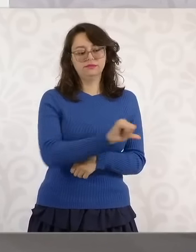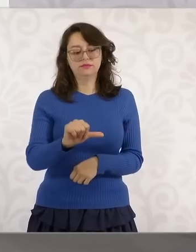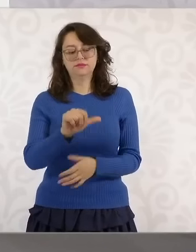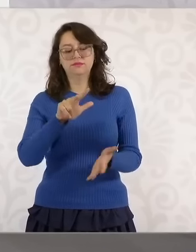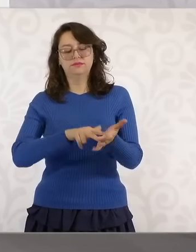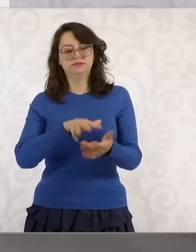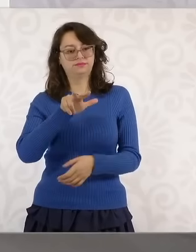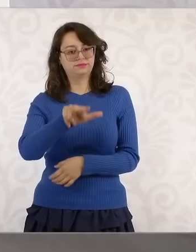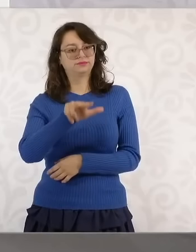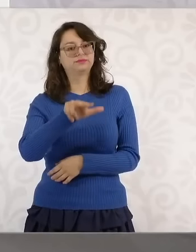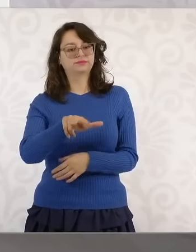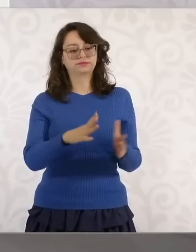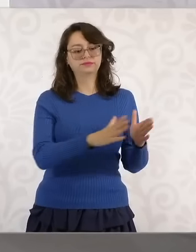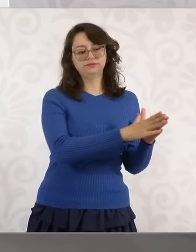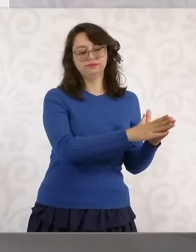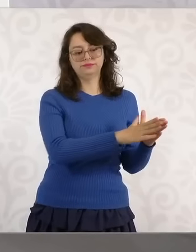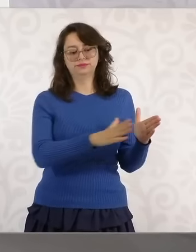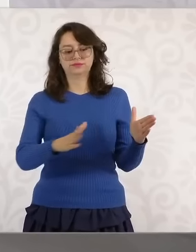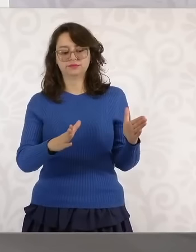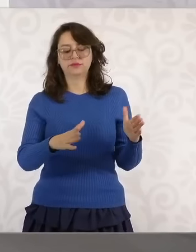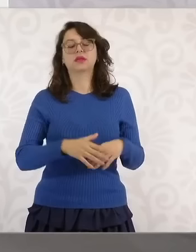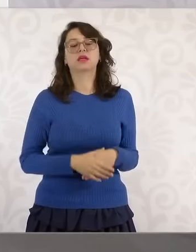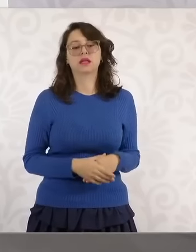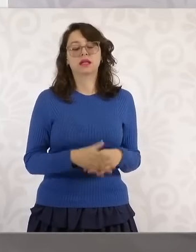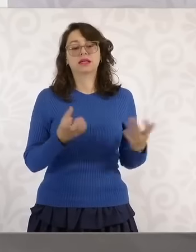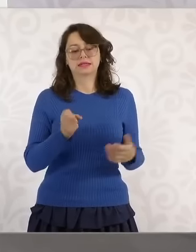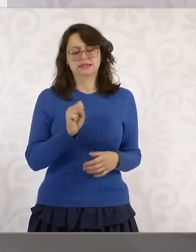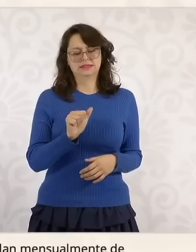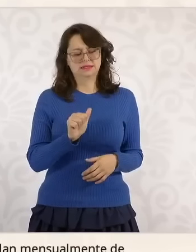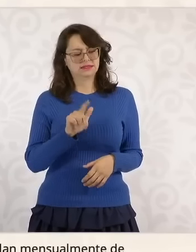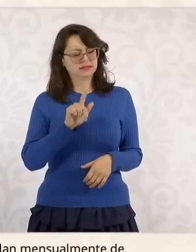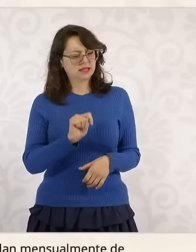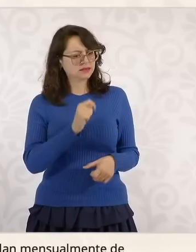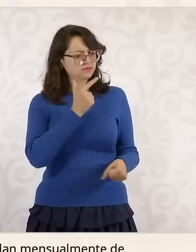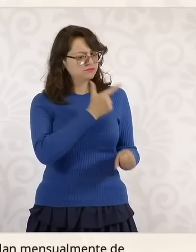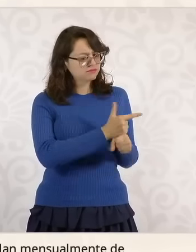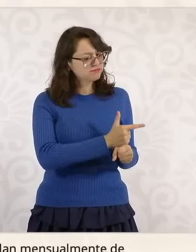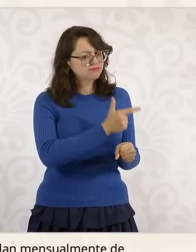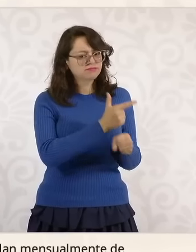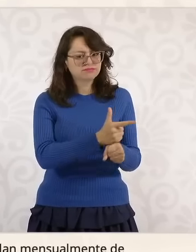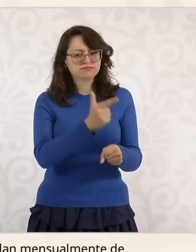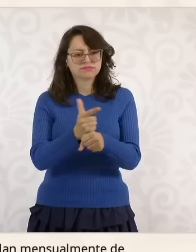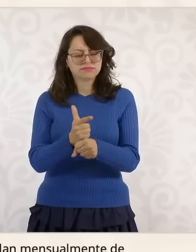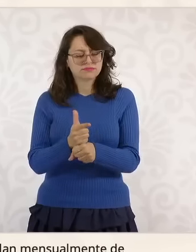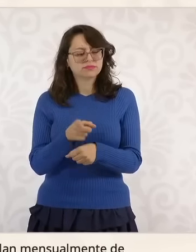y 2018 la autoridad fiscal determinó a través de resoluciones administrativas adeudos del impuesto